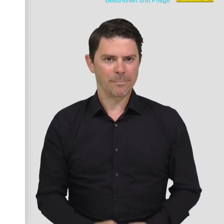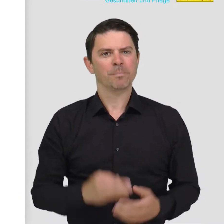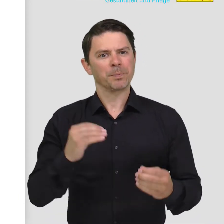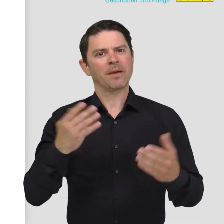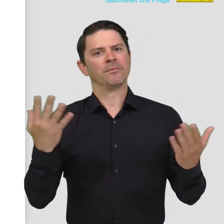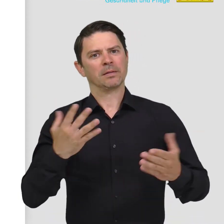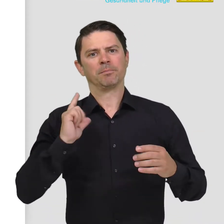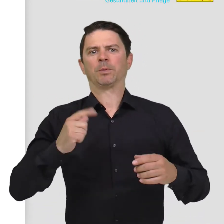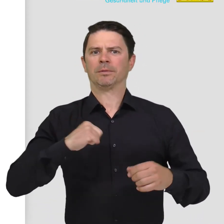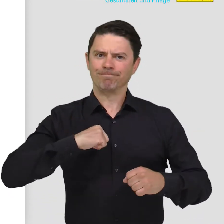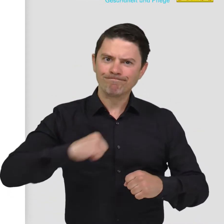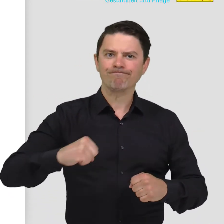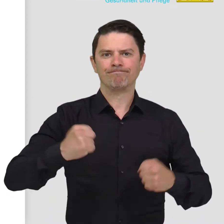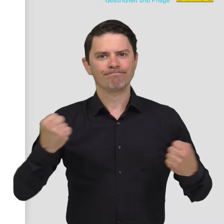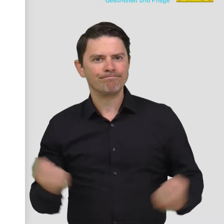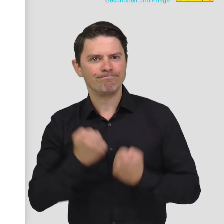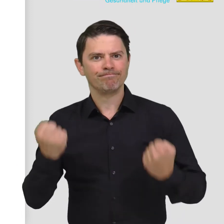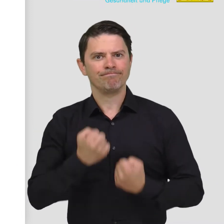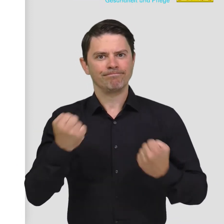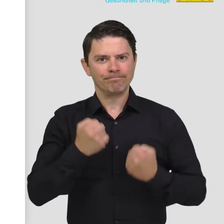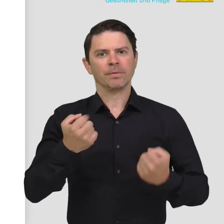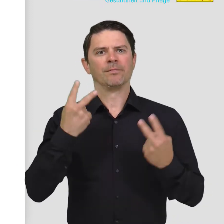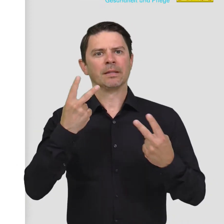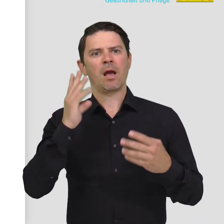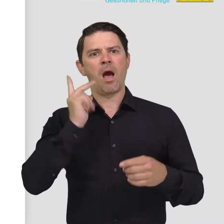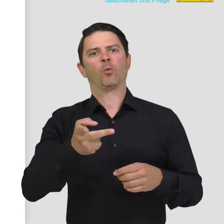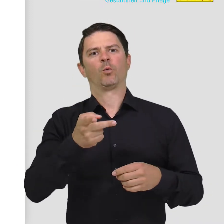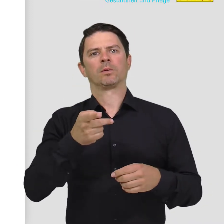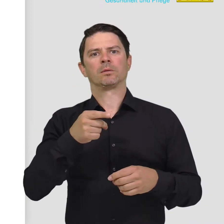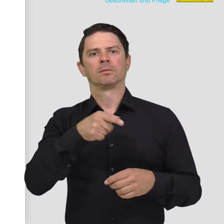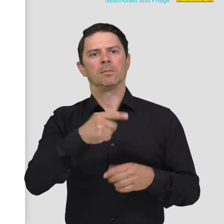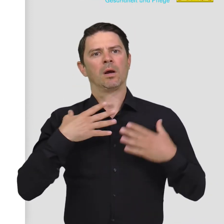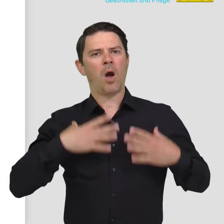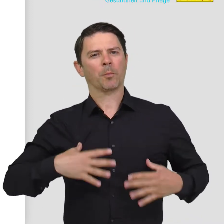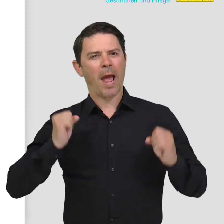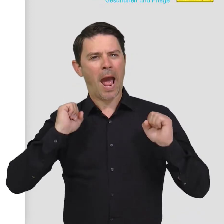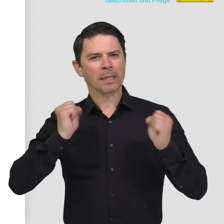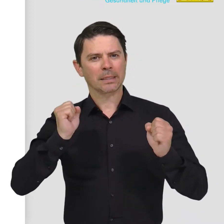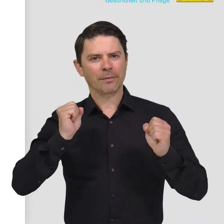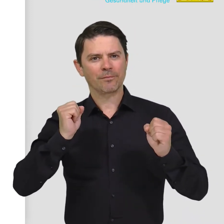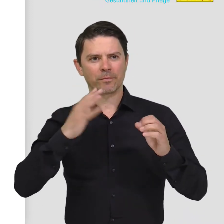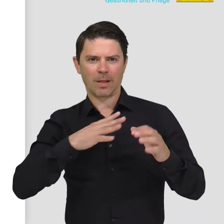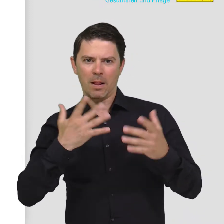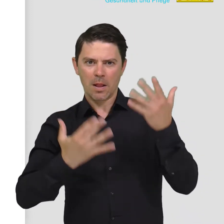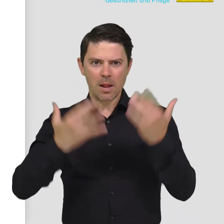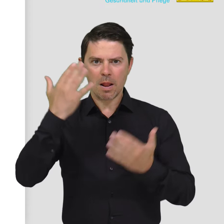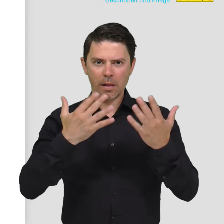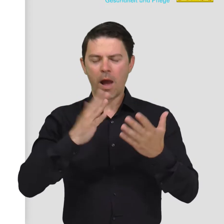Denn es wird gefordert und damit trainiert. Um einen guten Überblick über die eigene körperliche Aktivität zu bekommen,